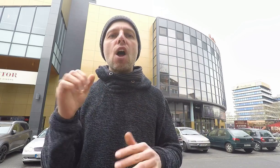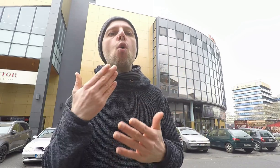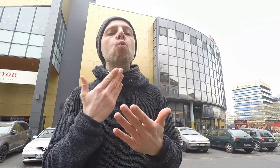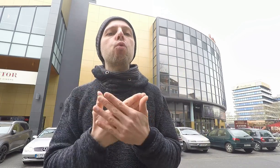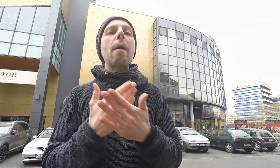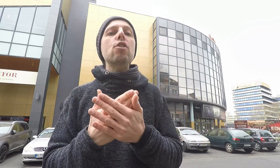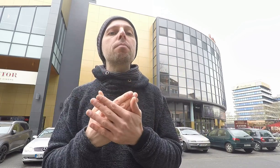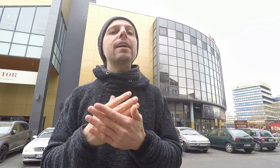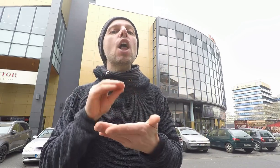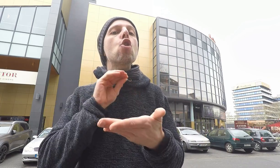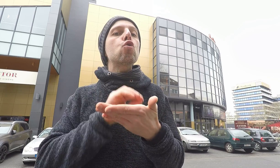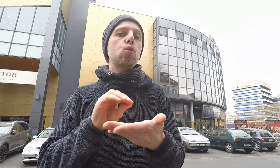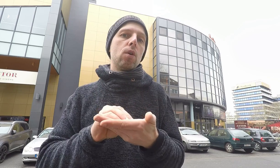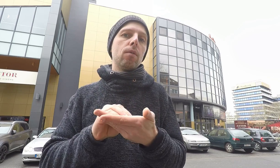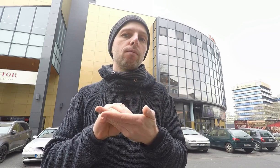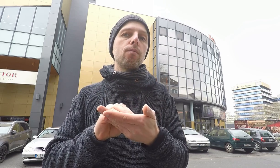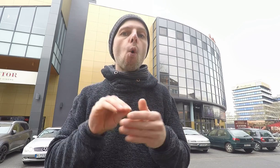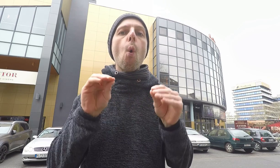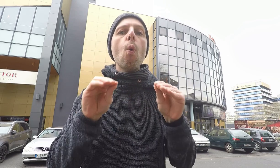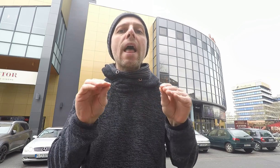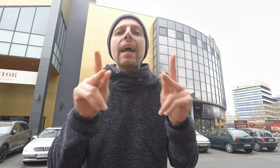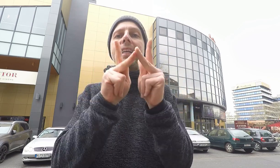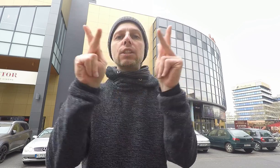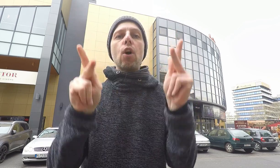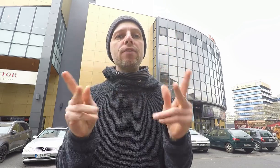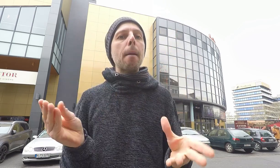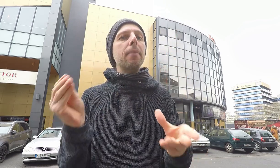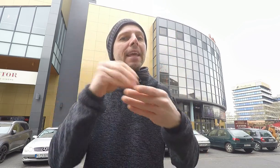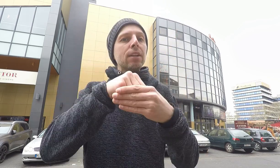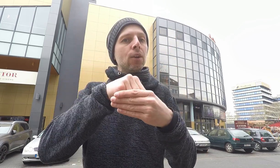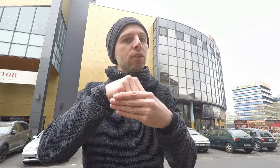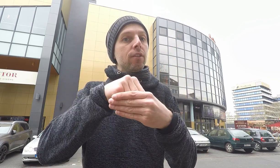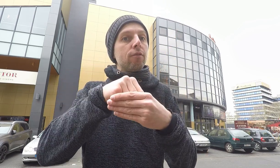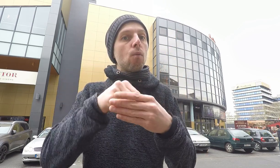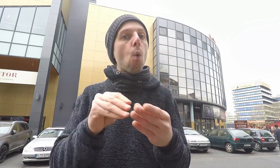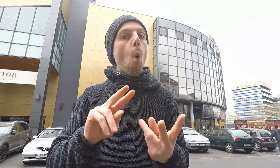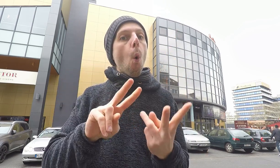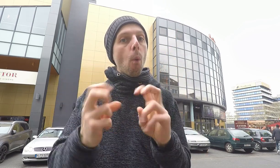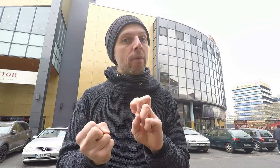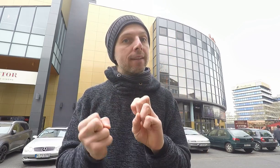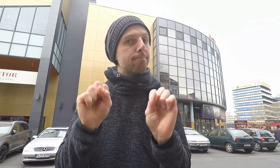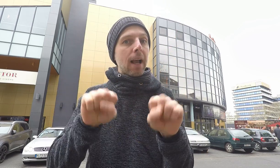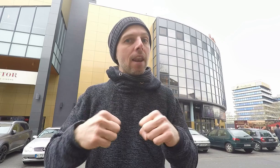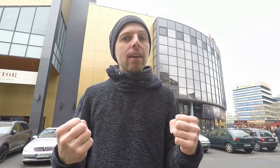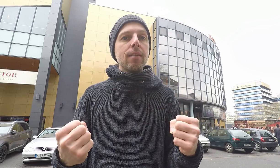Beispielsweise ist ein inklusives Unterrichtskonzept an Schulen nicht umzusetzen.